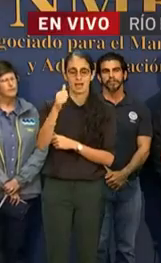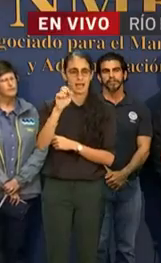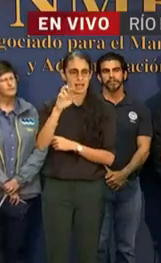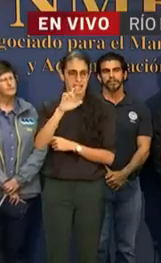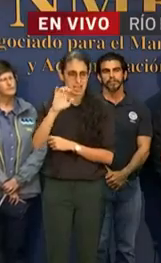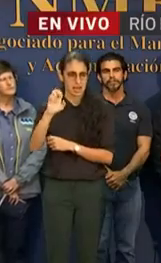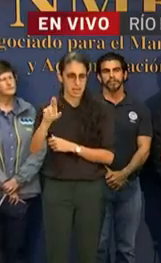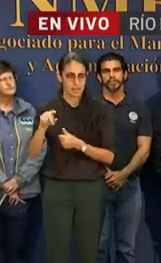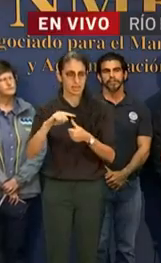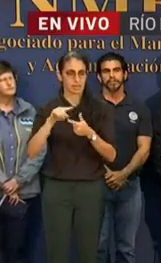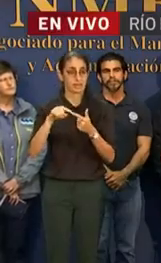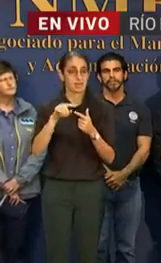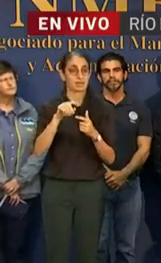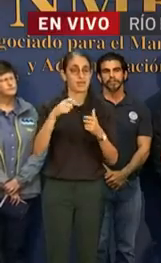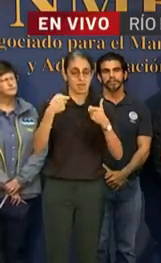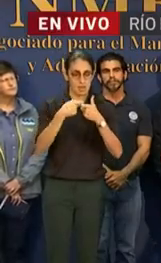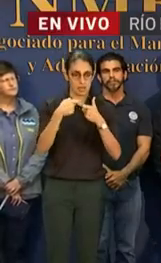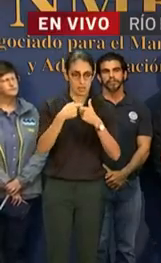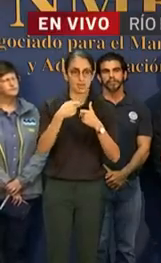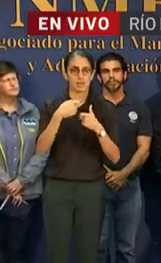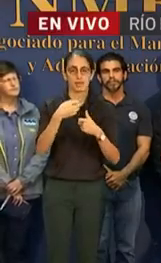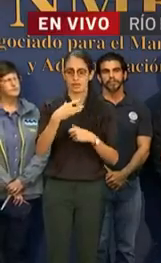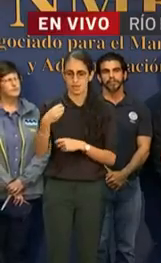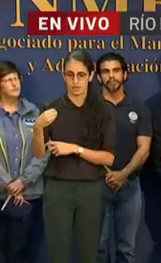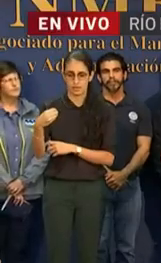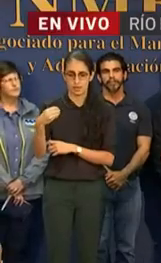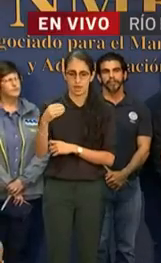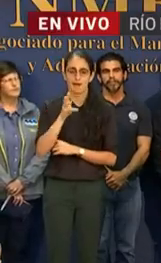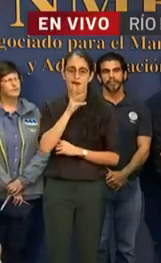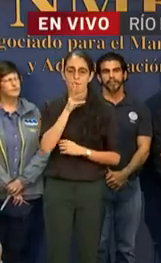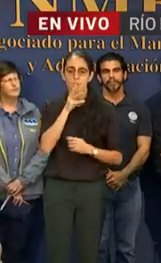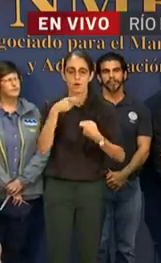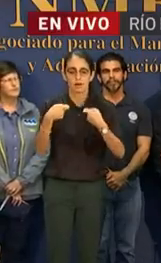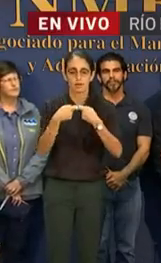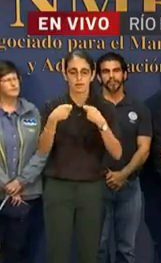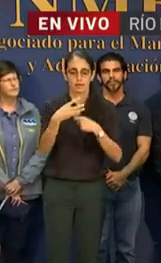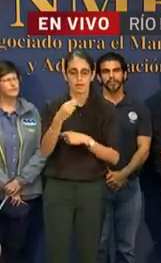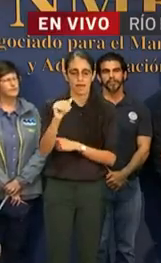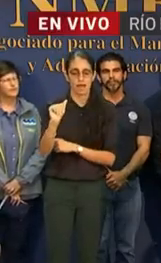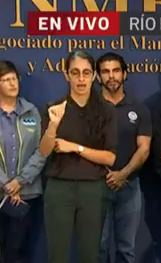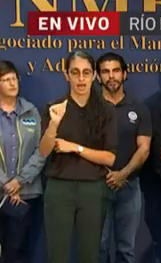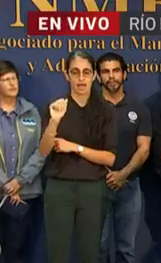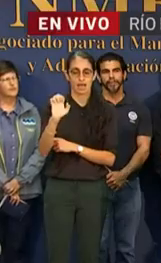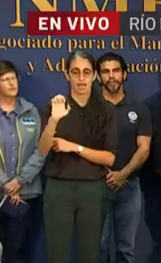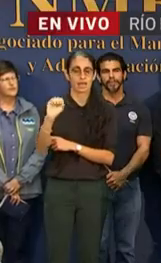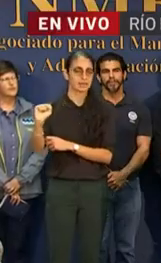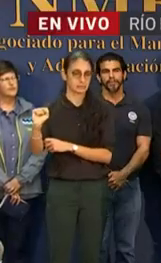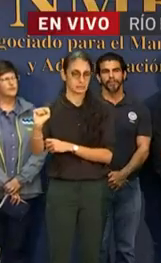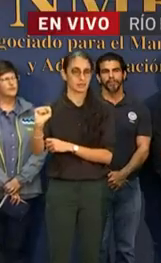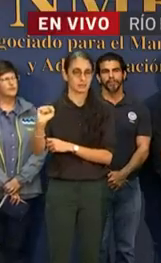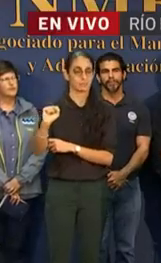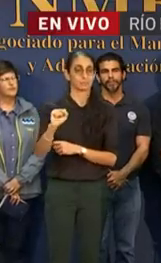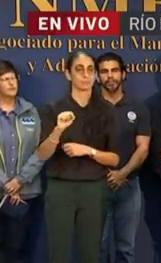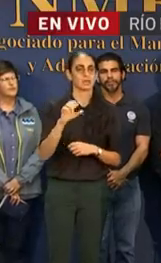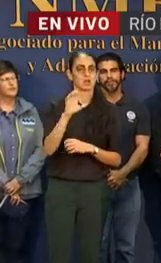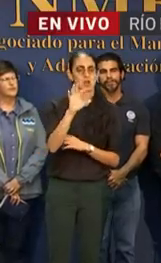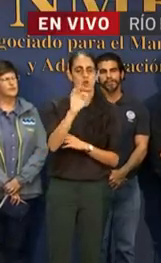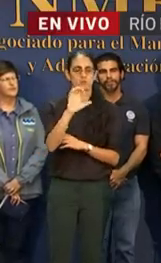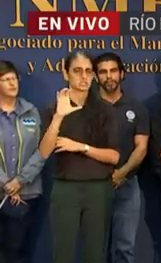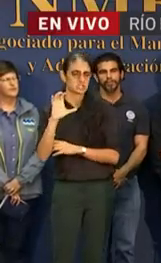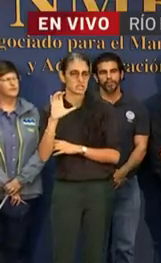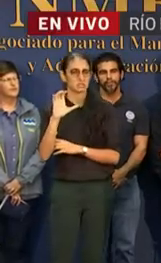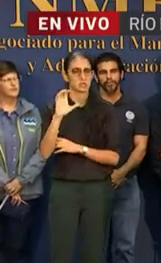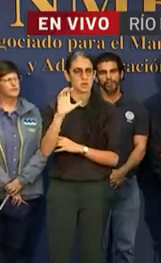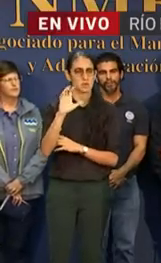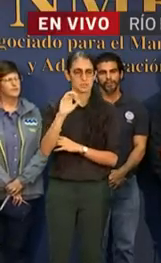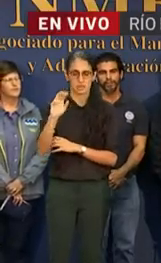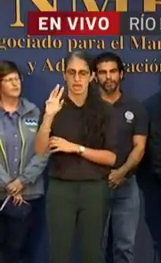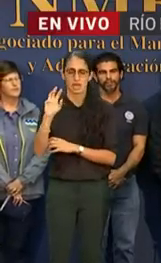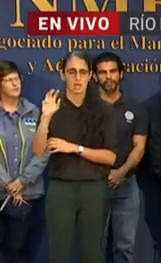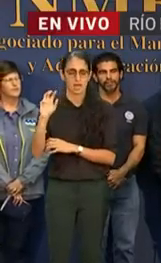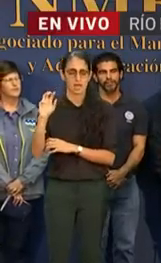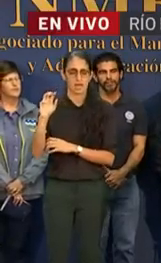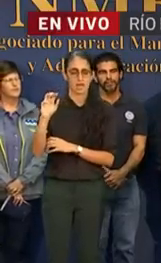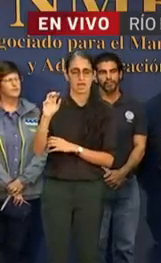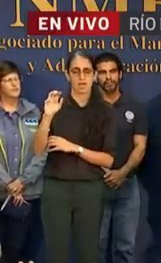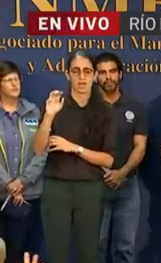PERSONAL DE LUMA COMO NOSOTROS.